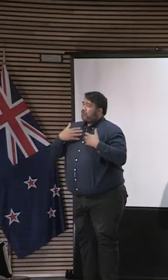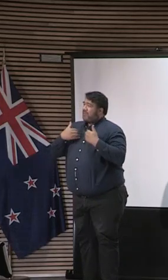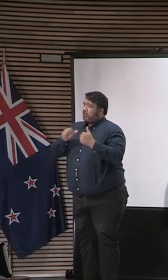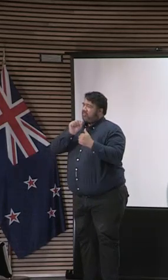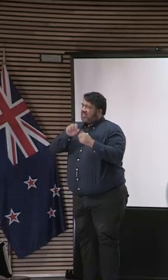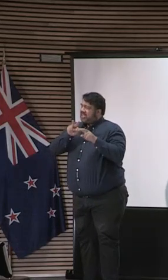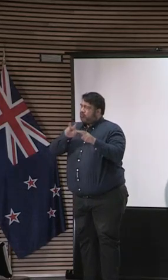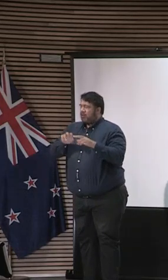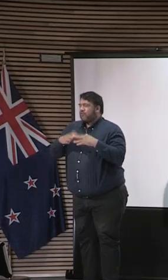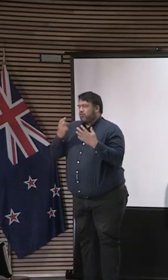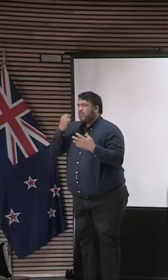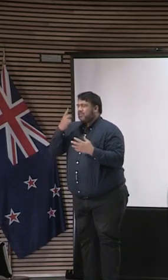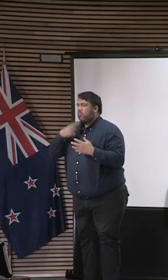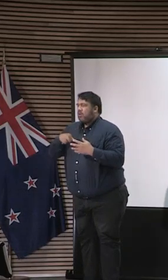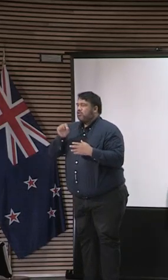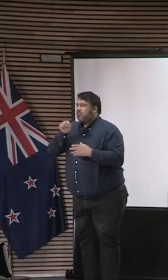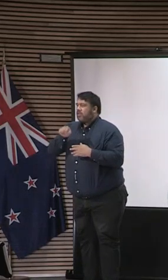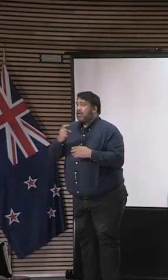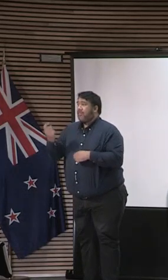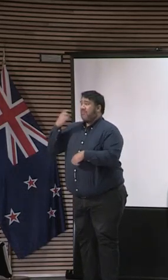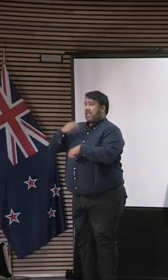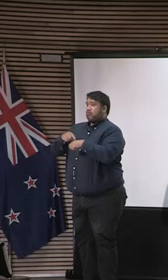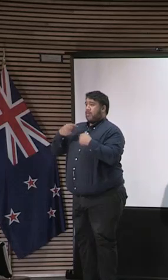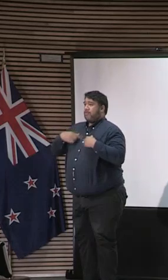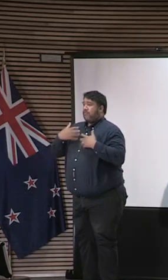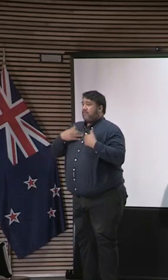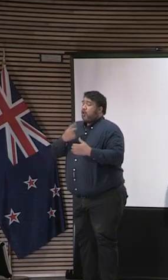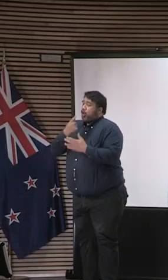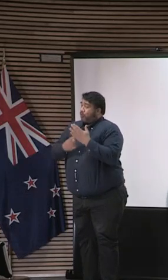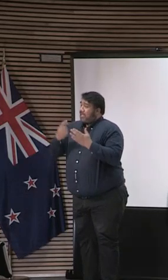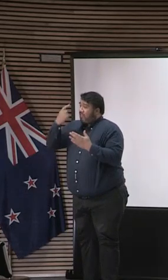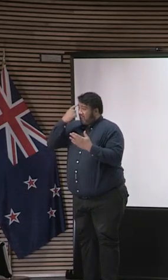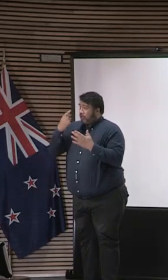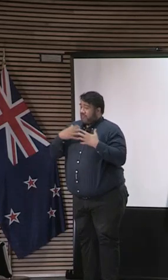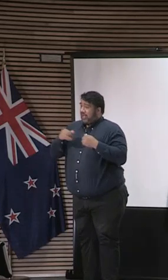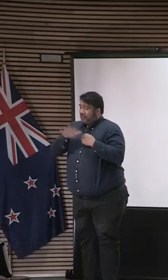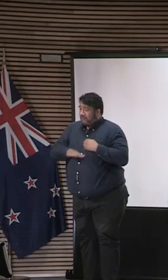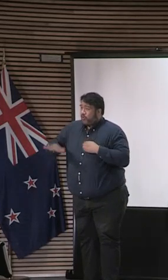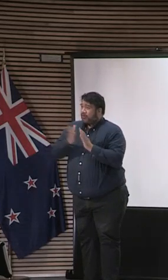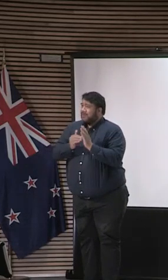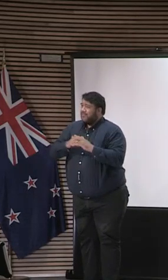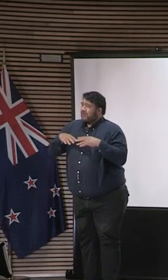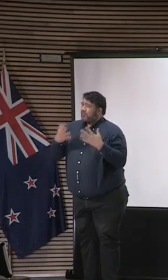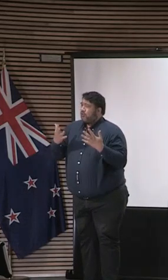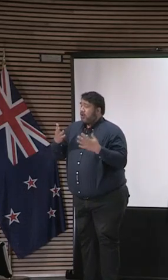whakautu ki te awhina ki te whakaiti i taua tupono. JACINDA Ki taku whakaaro e tino